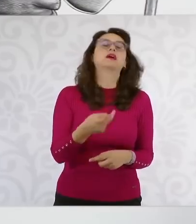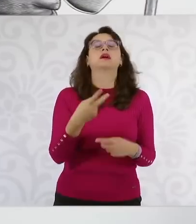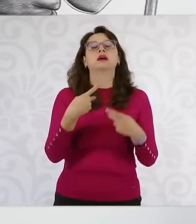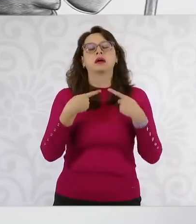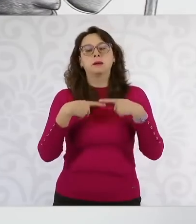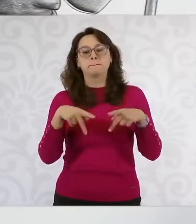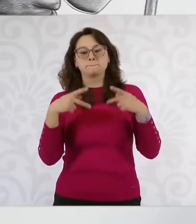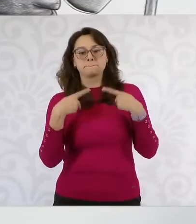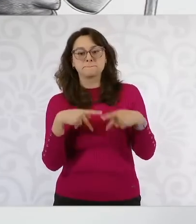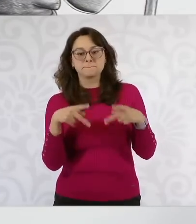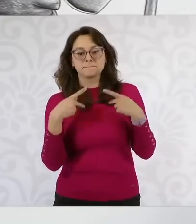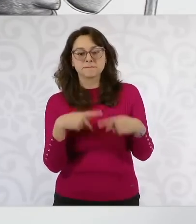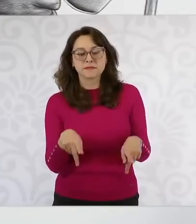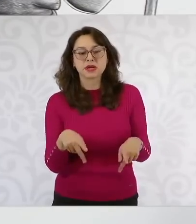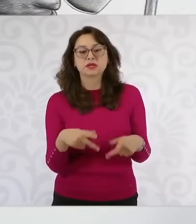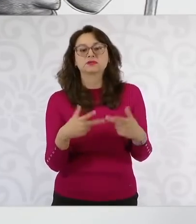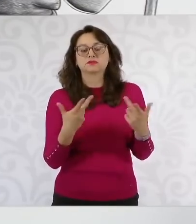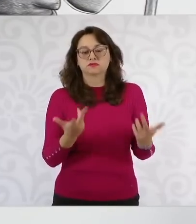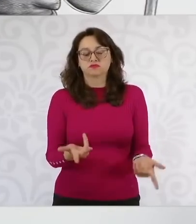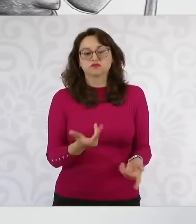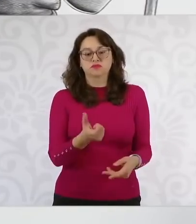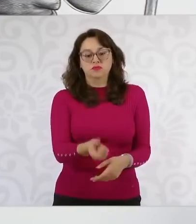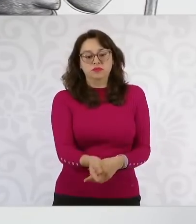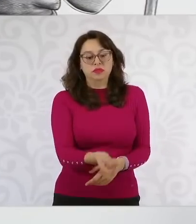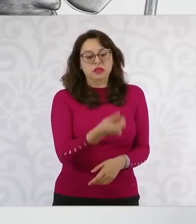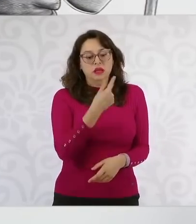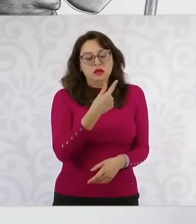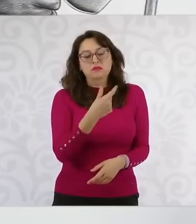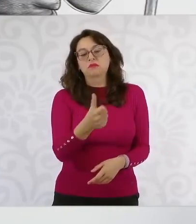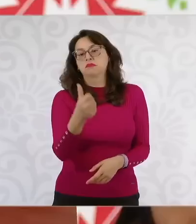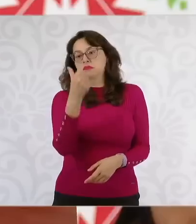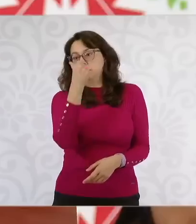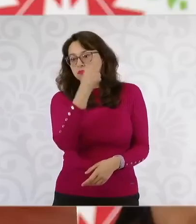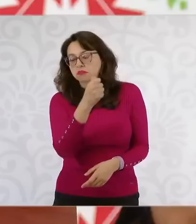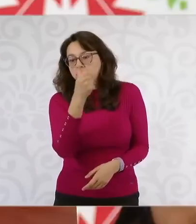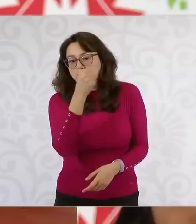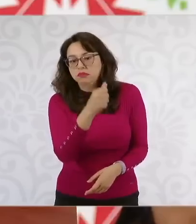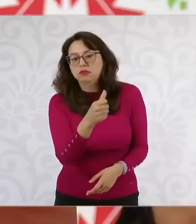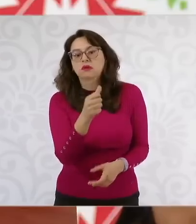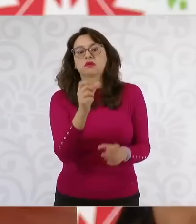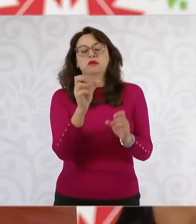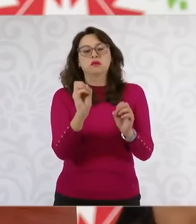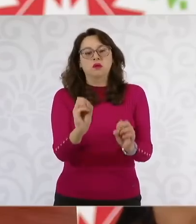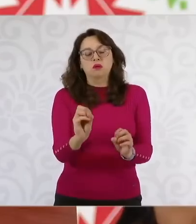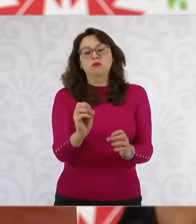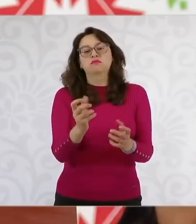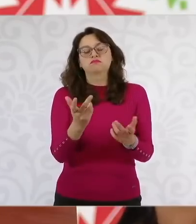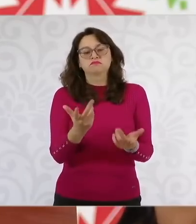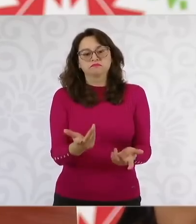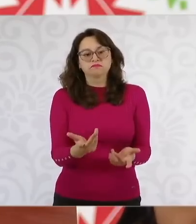opioide sintético potente por inhalación o por contacto en las mucosas Incluso en una